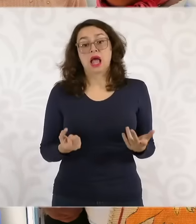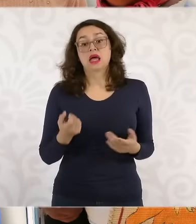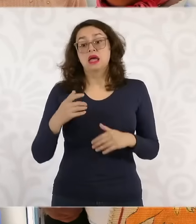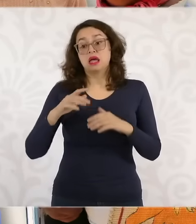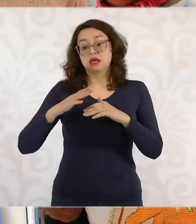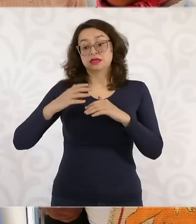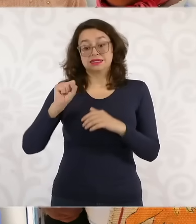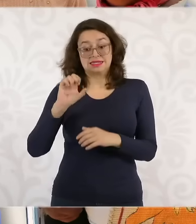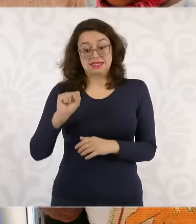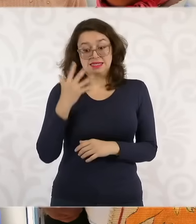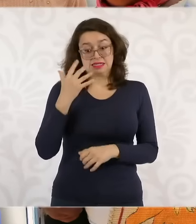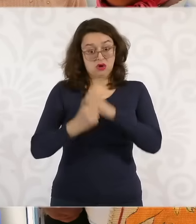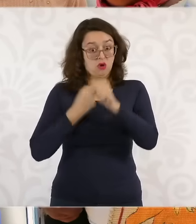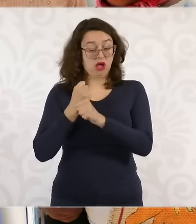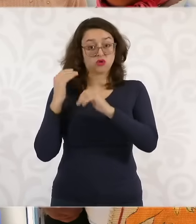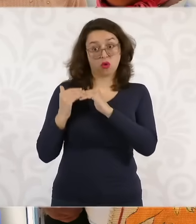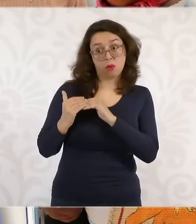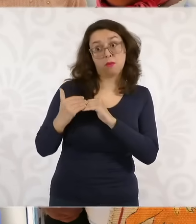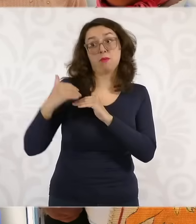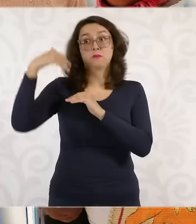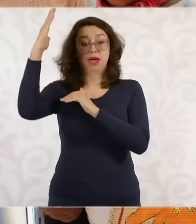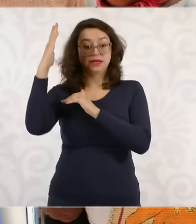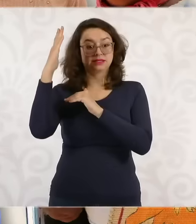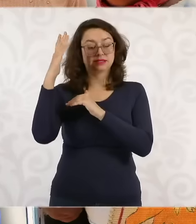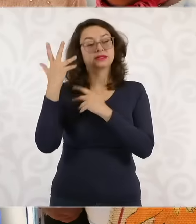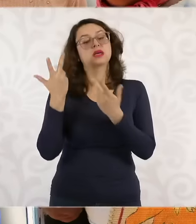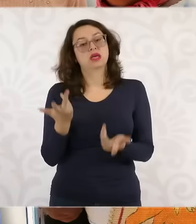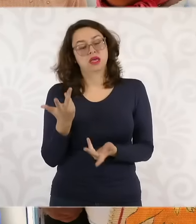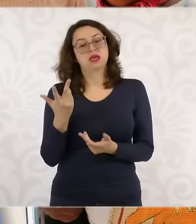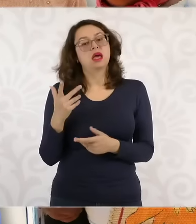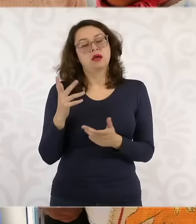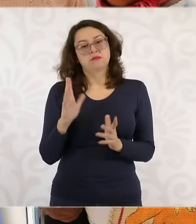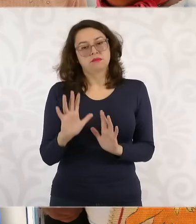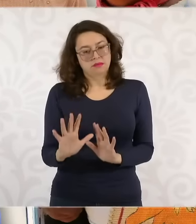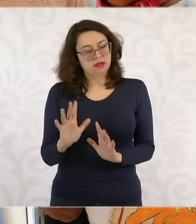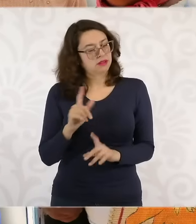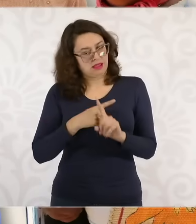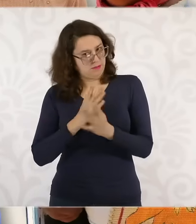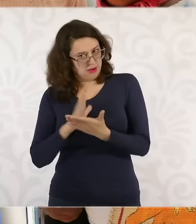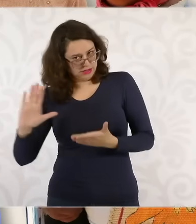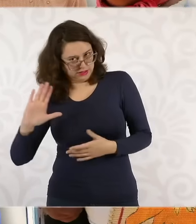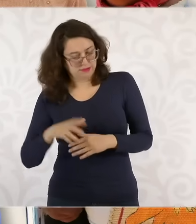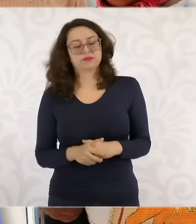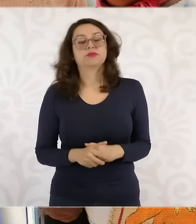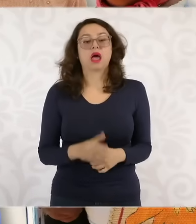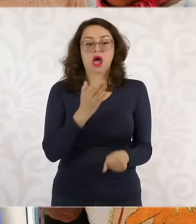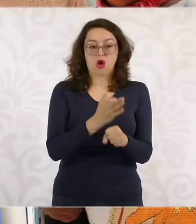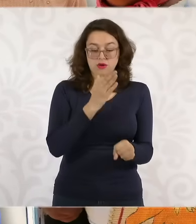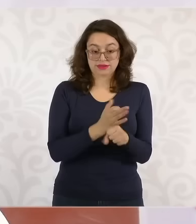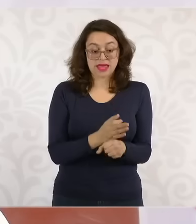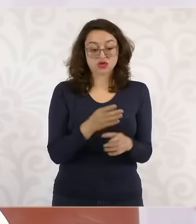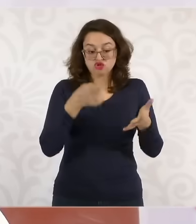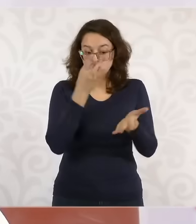con discapacidad y son cerca de 2,illones y medio, pero hoy estamos informando lo que es la pensión a